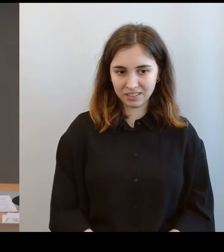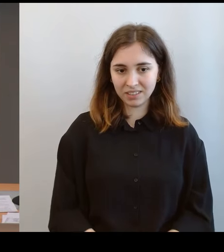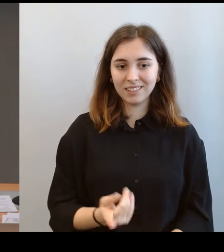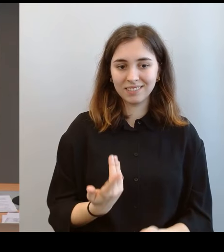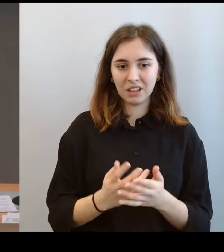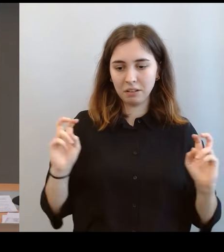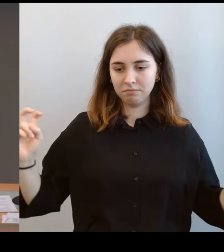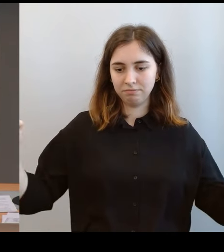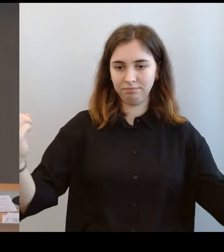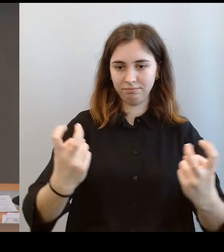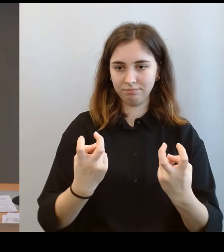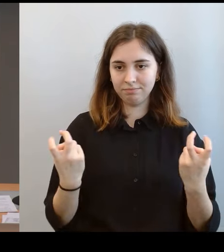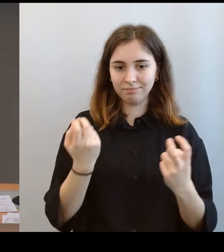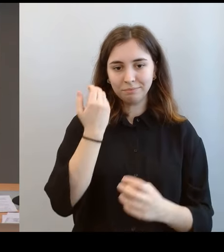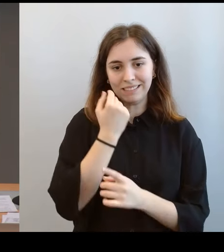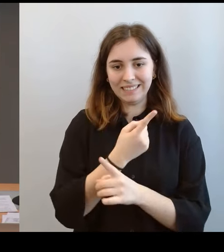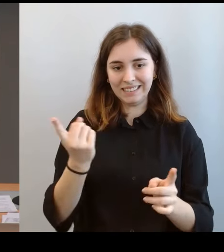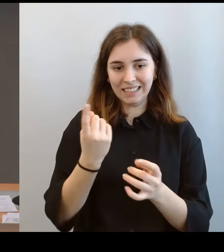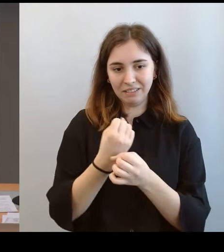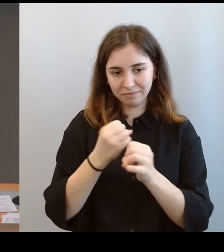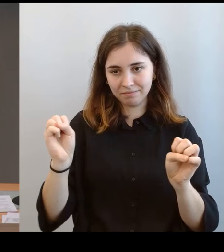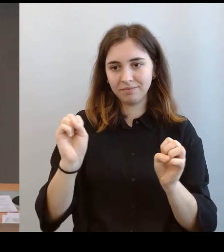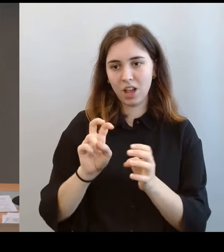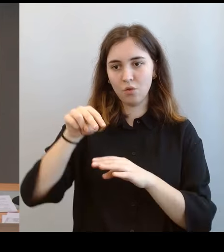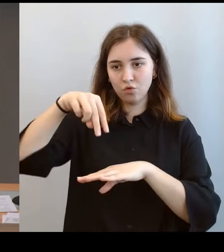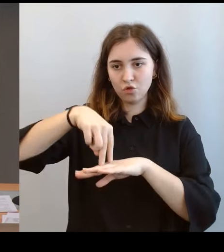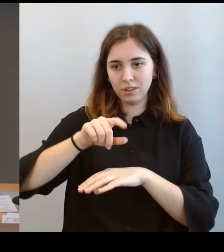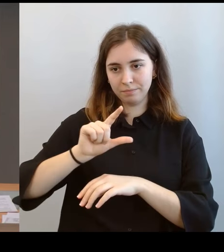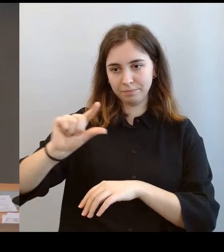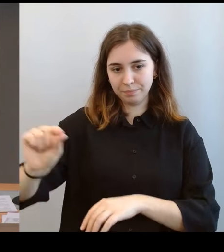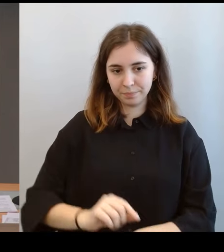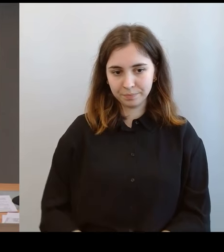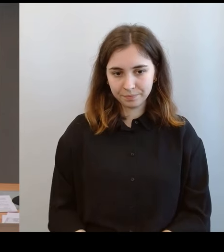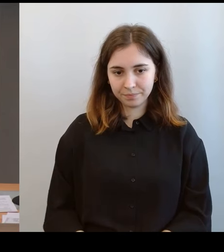freizumachen. Die Sitzung wird nach dem Ende der Wahlen direkt fortgesetzt und